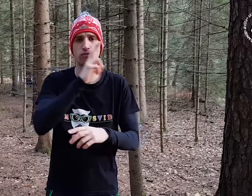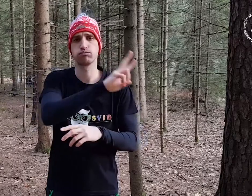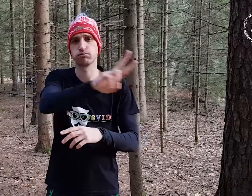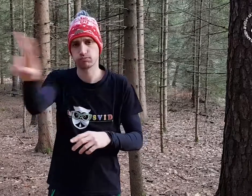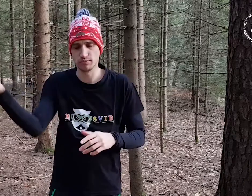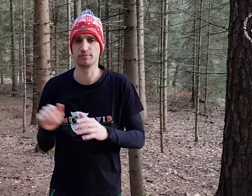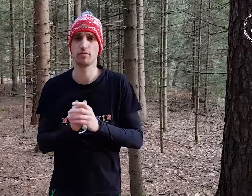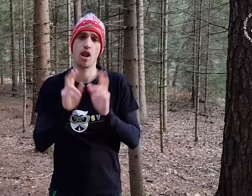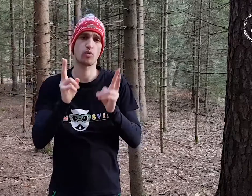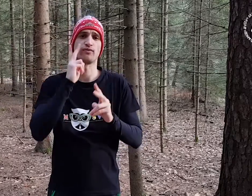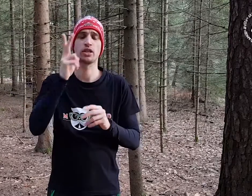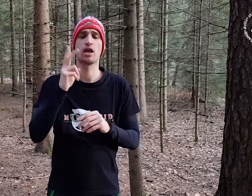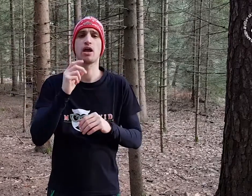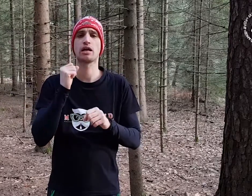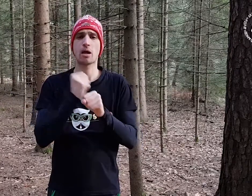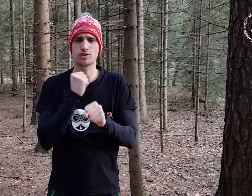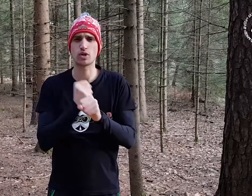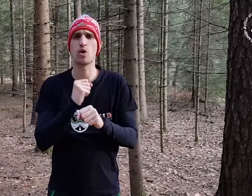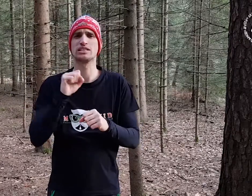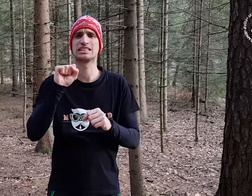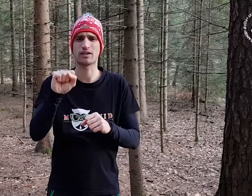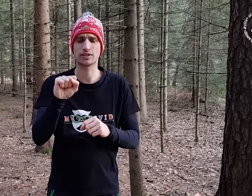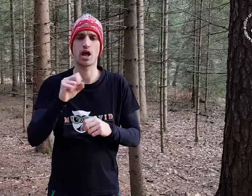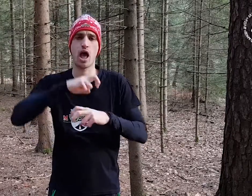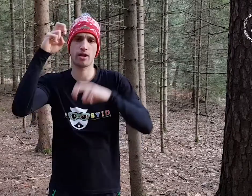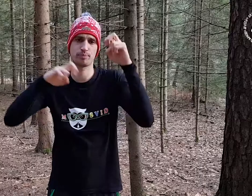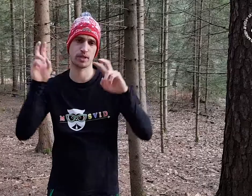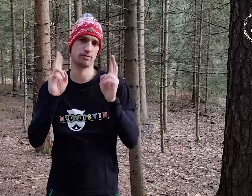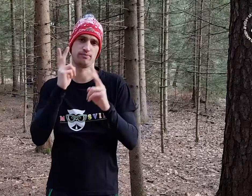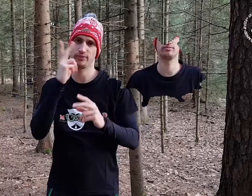in imeli lepe razglede. Lahko bomo videli Kamniško-Savinjske Alpe.